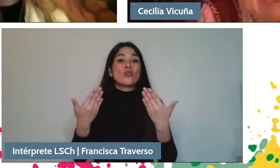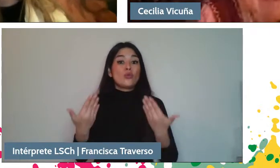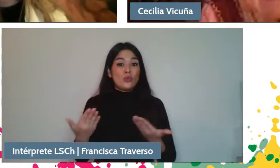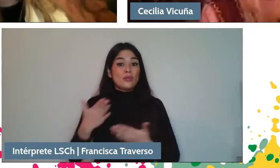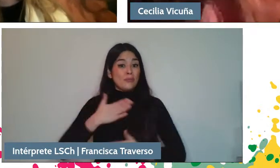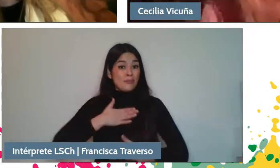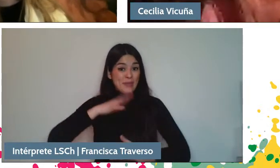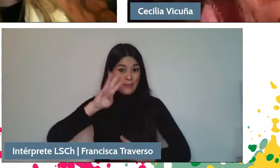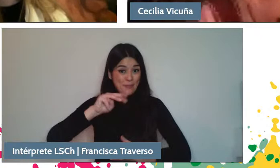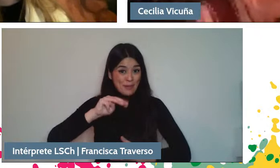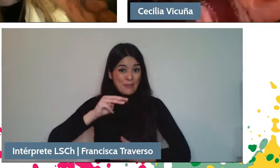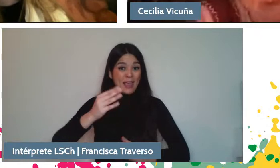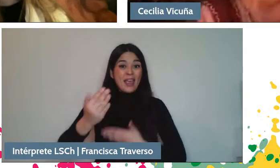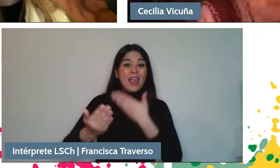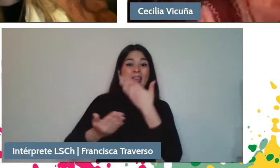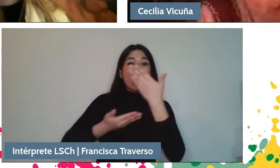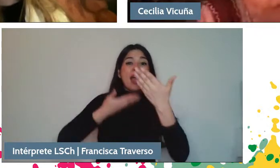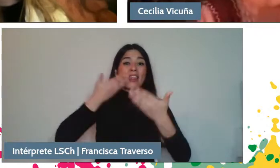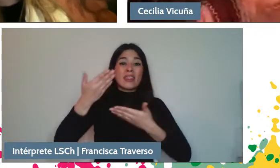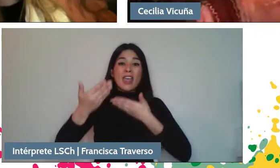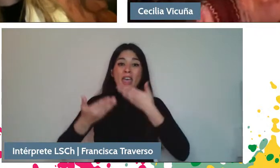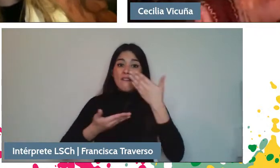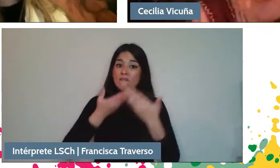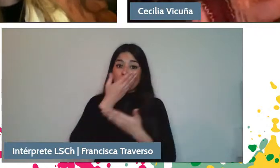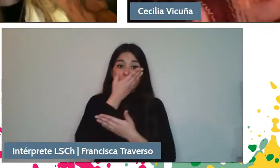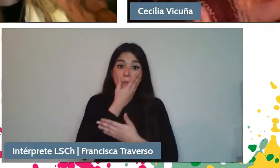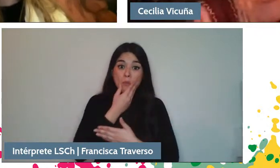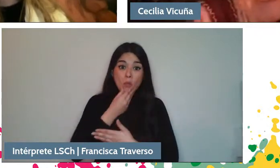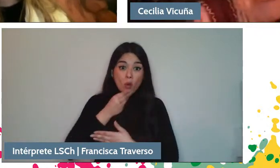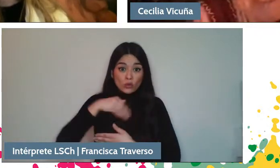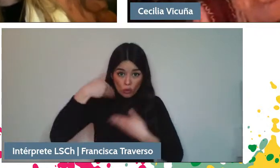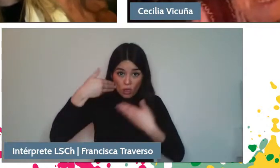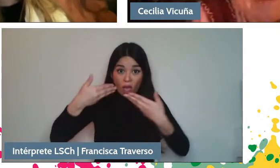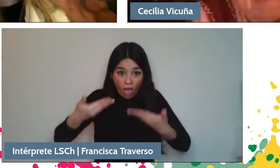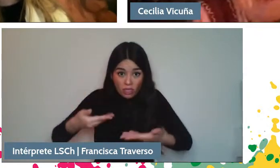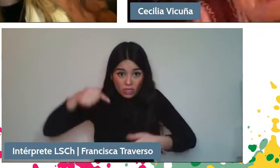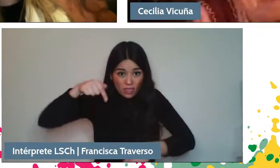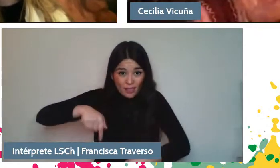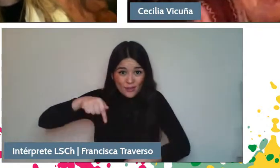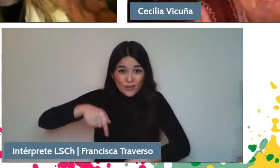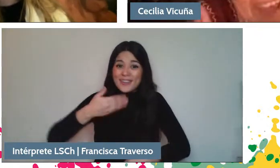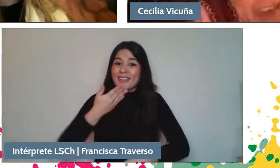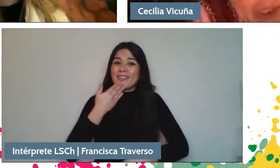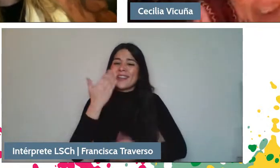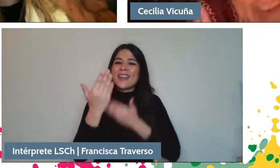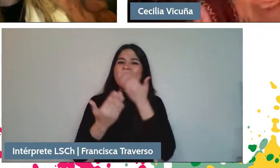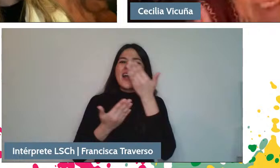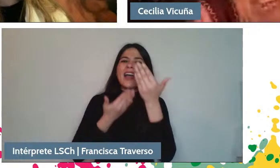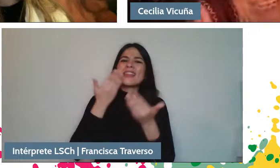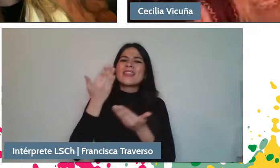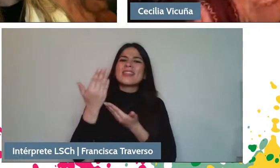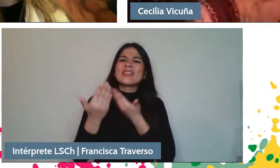y cantaba maravillosamente, todavía canta maravillosamente, pero mi mamá cantaba canciones reales: